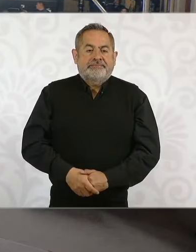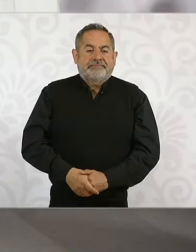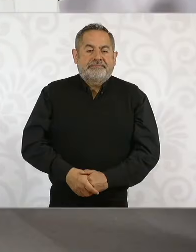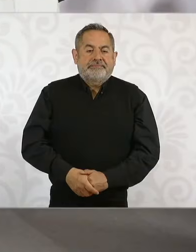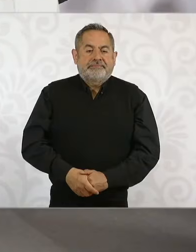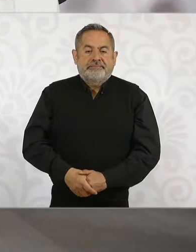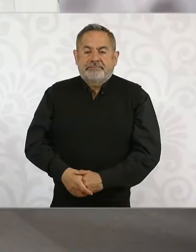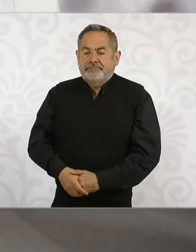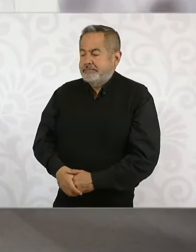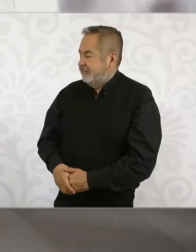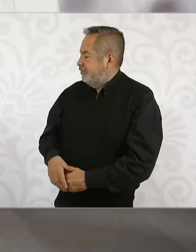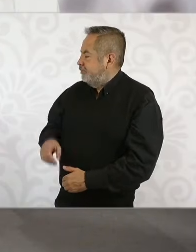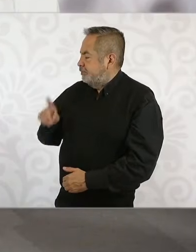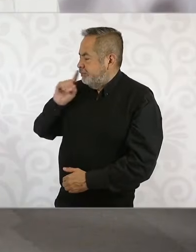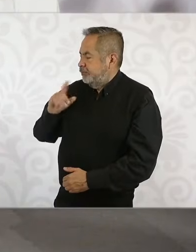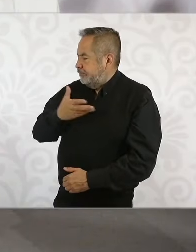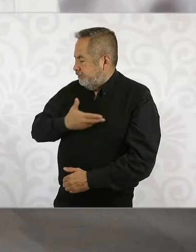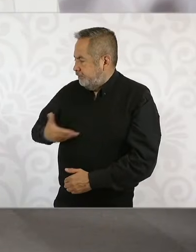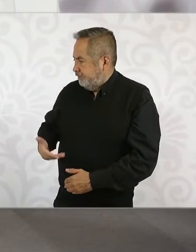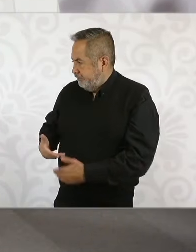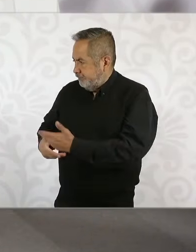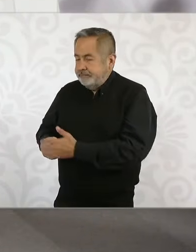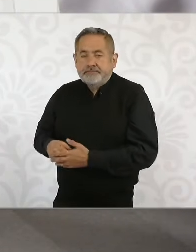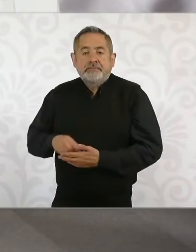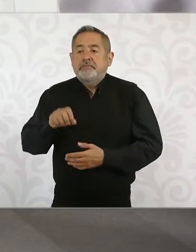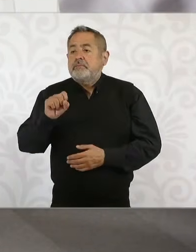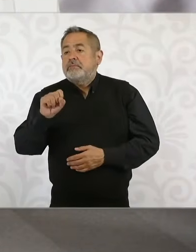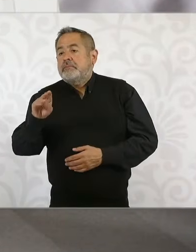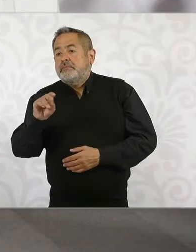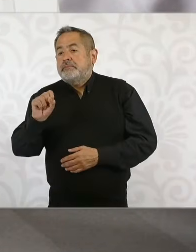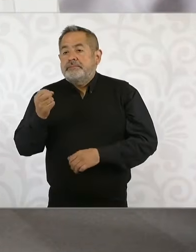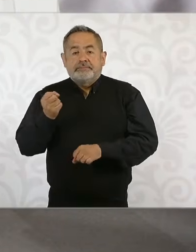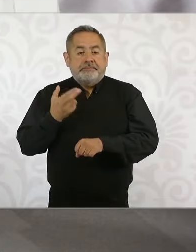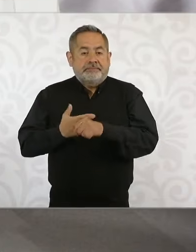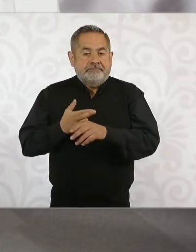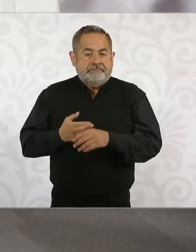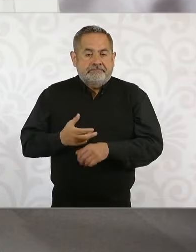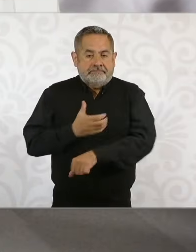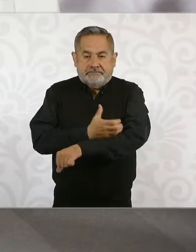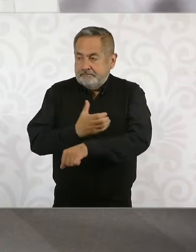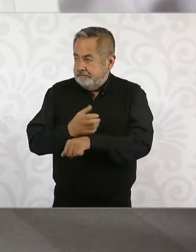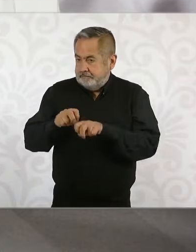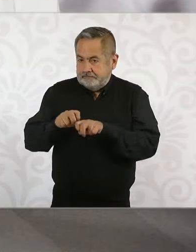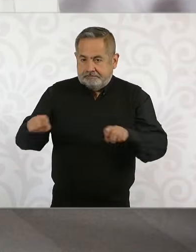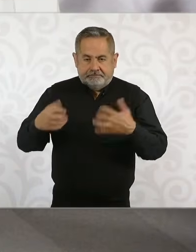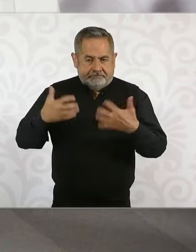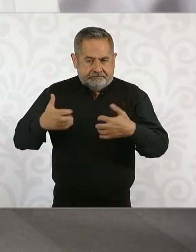Señora presidenta, secretario, subsecretario, estimados colegas y a todos los aquí presentes.